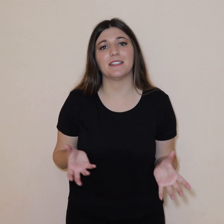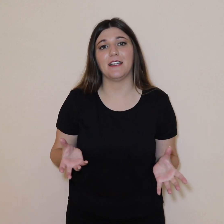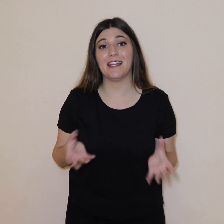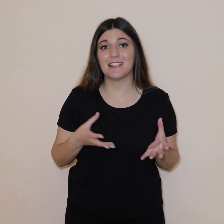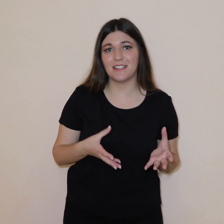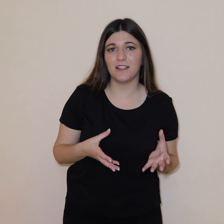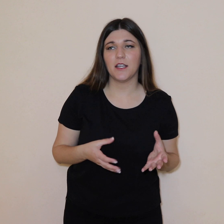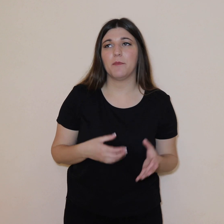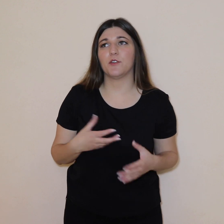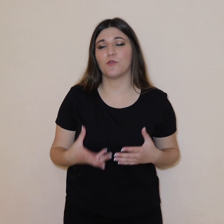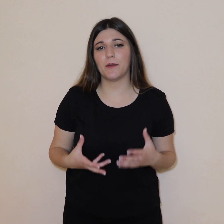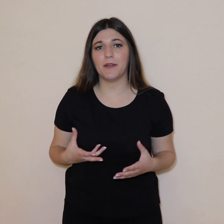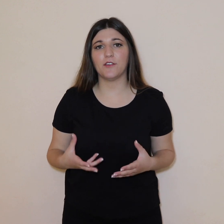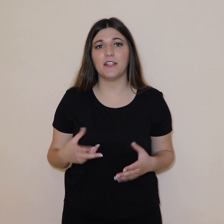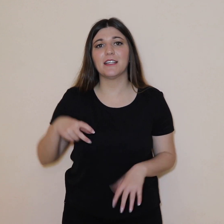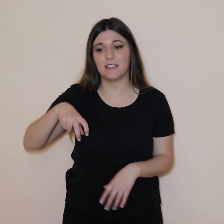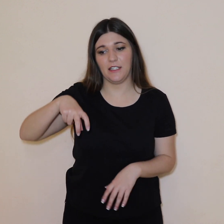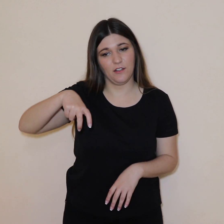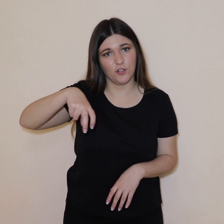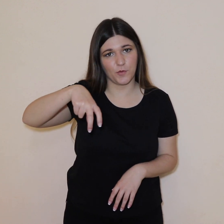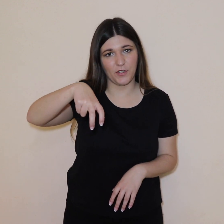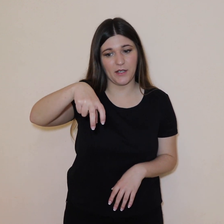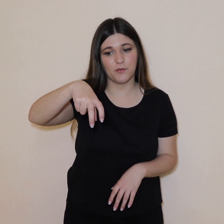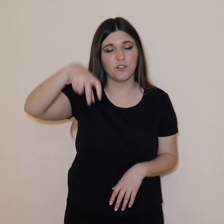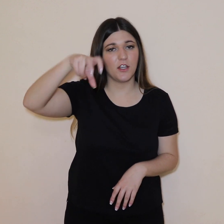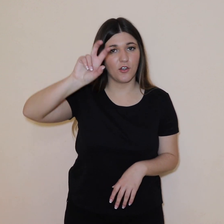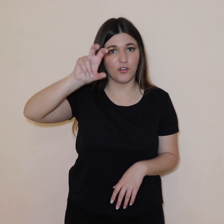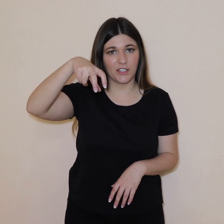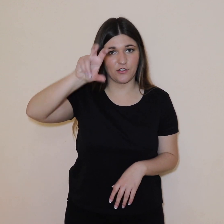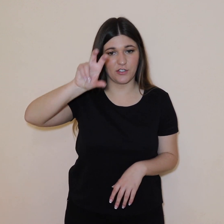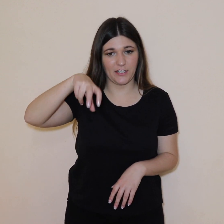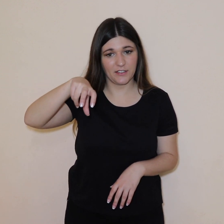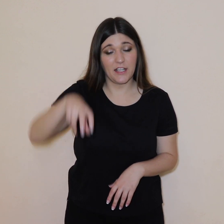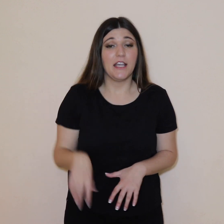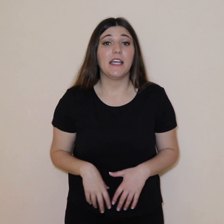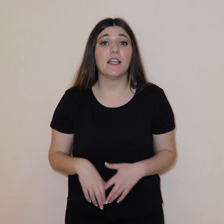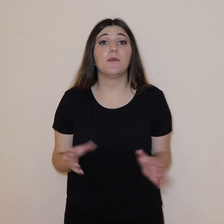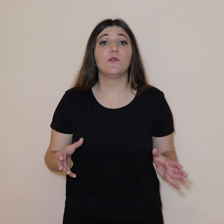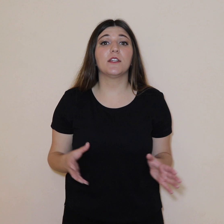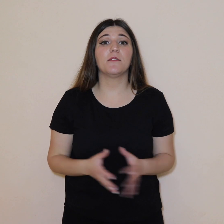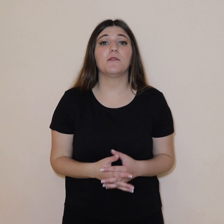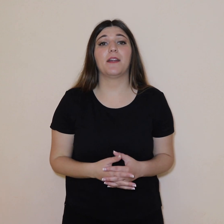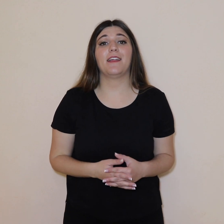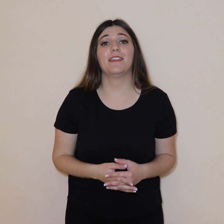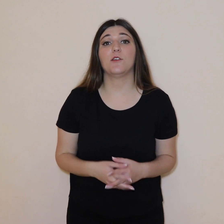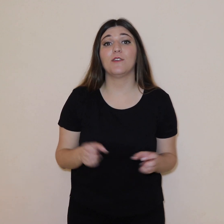se harían así pero la mayoría sí los podríamos con estos tres. Y por último para decir un